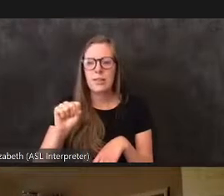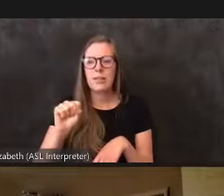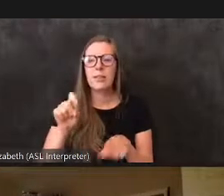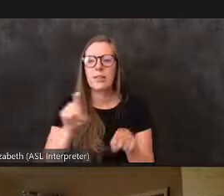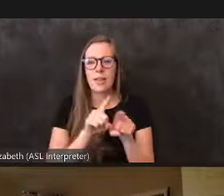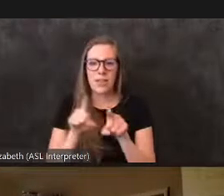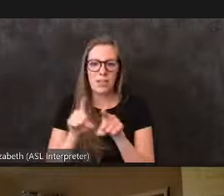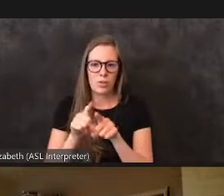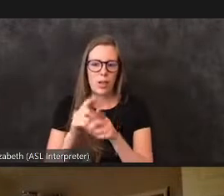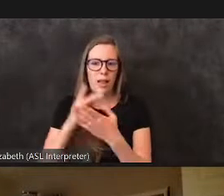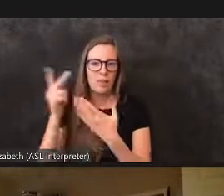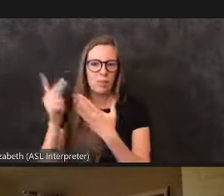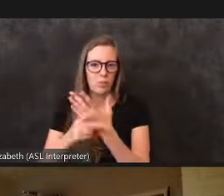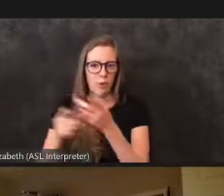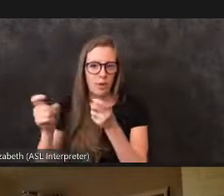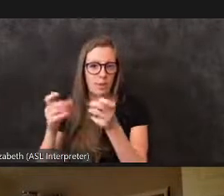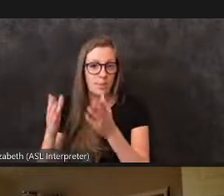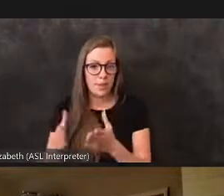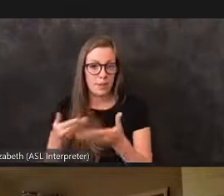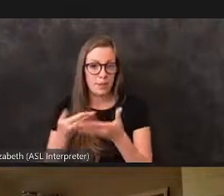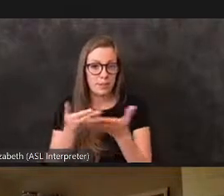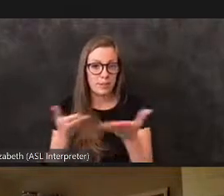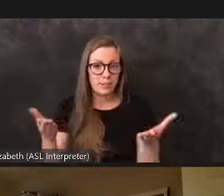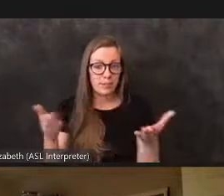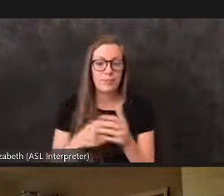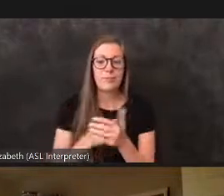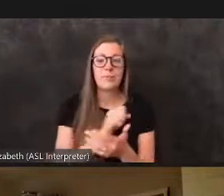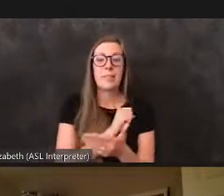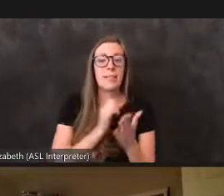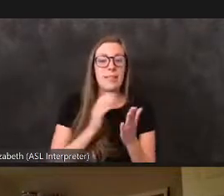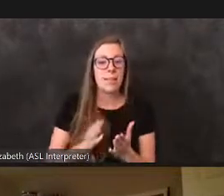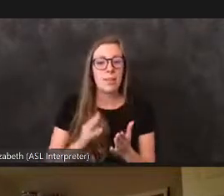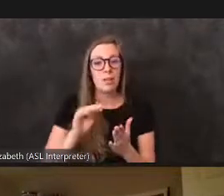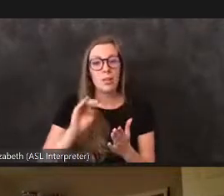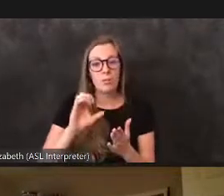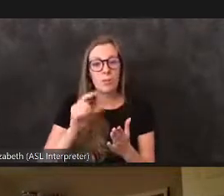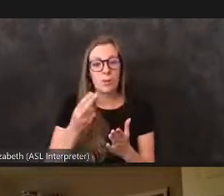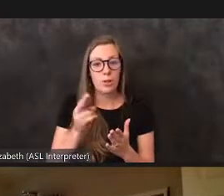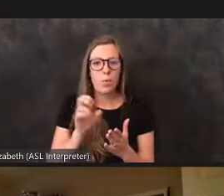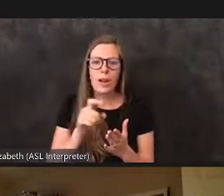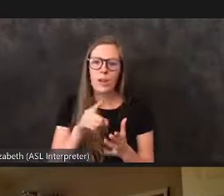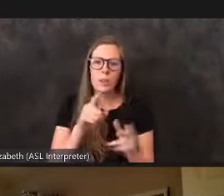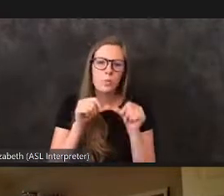en el programa de avisadas del programa de salud mental lo reconocerás consistente